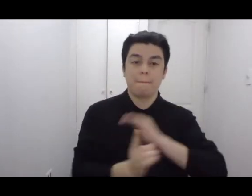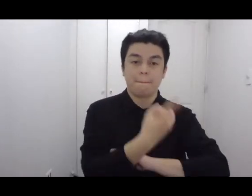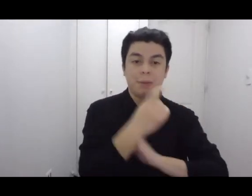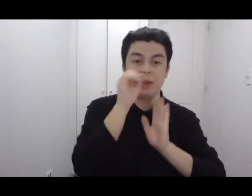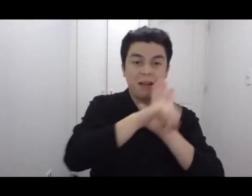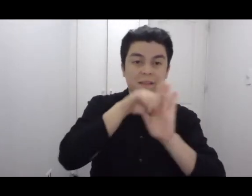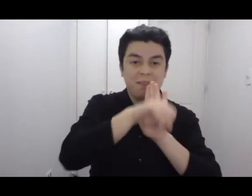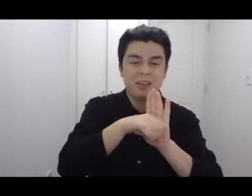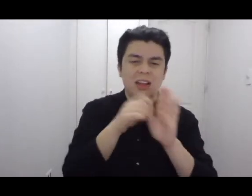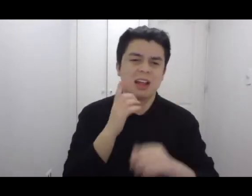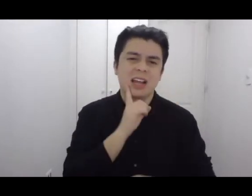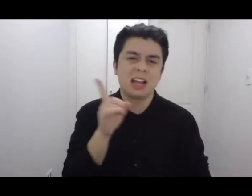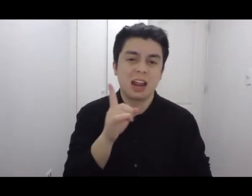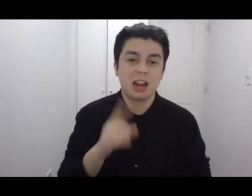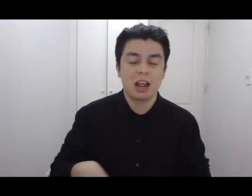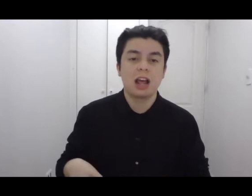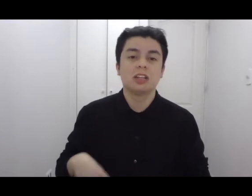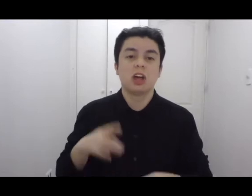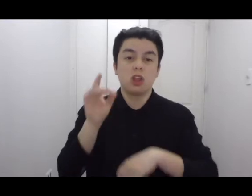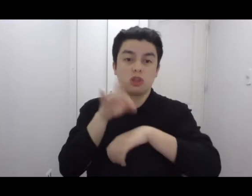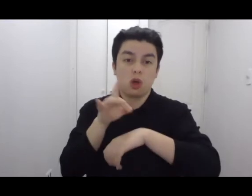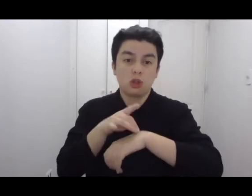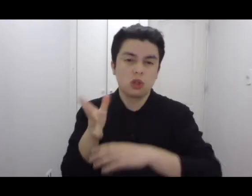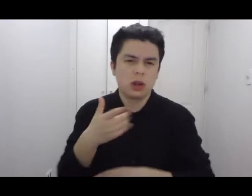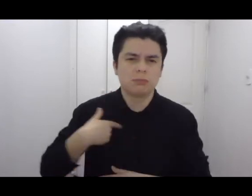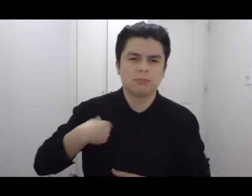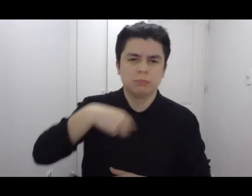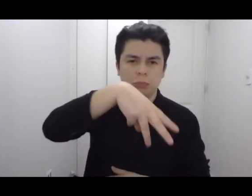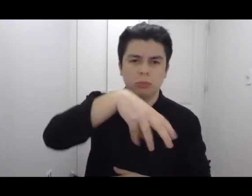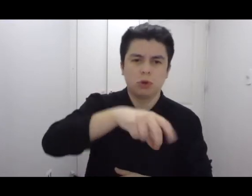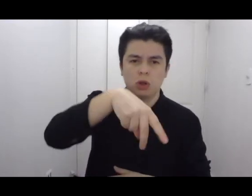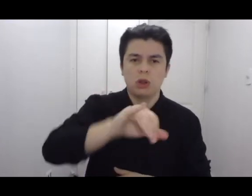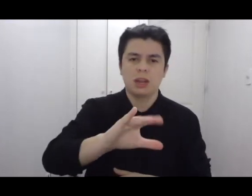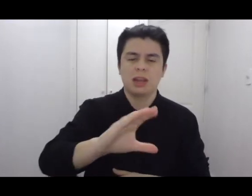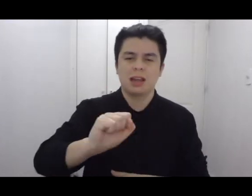el primer capítulo con la doctora Mónica Manrique, ella